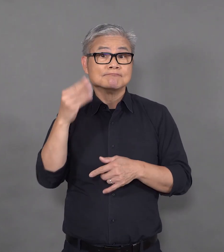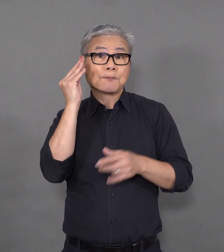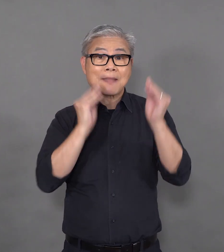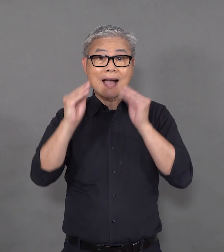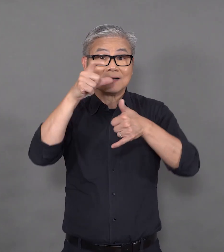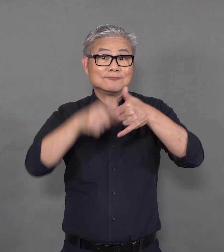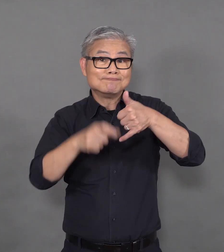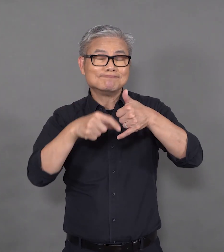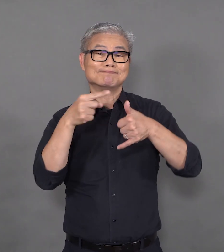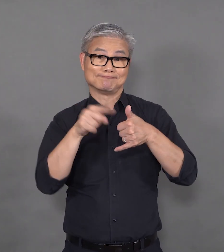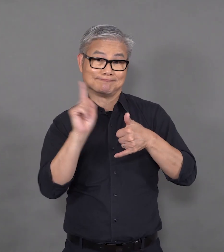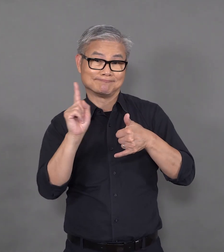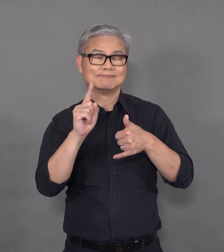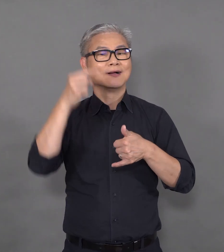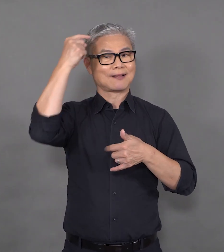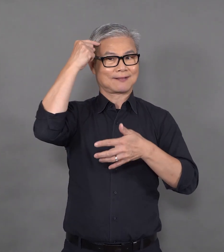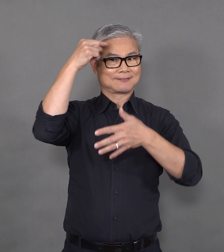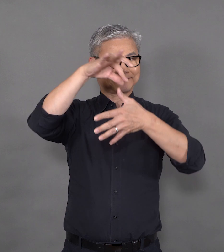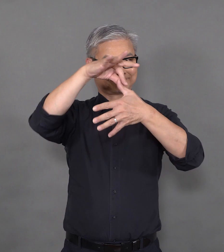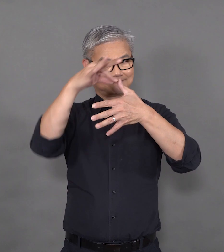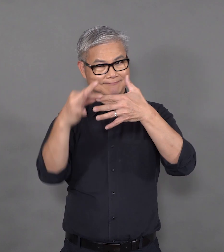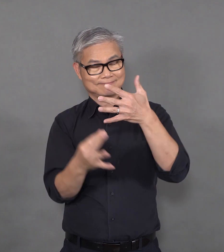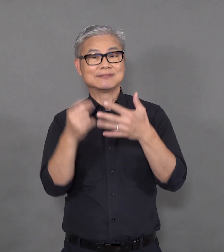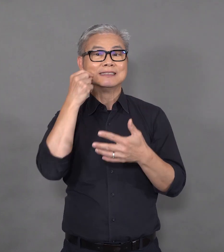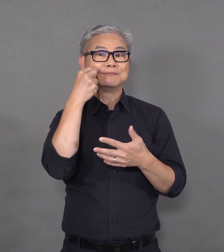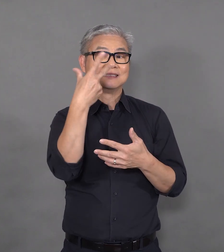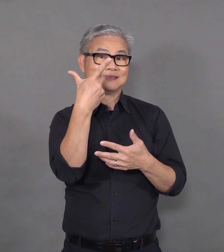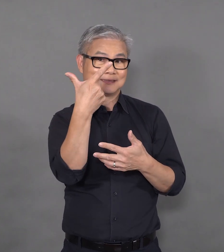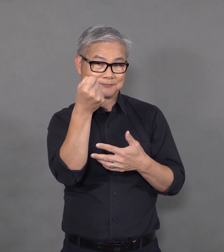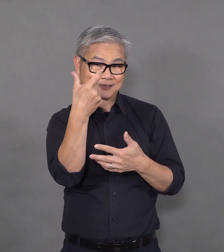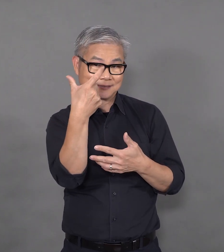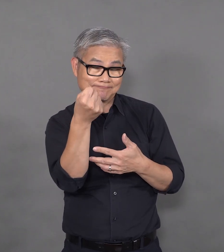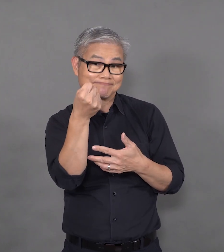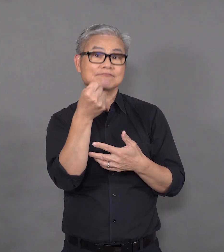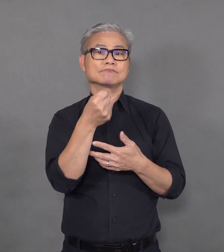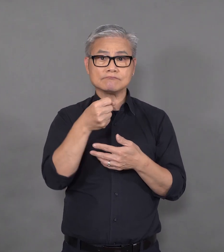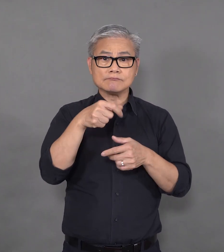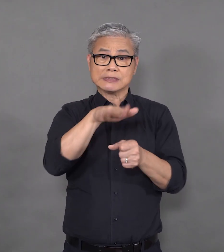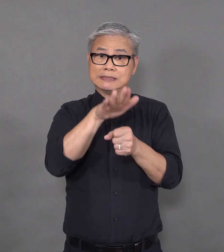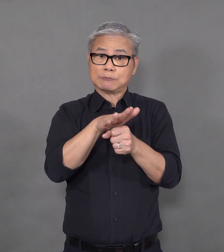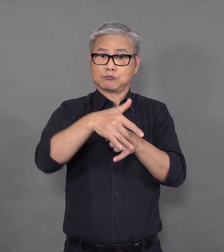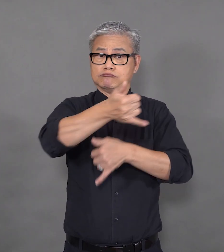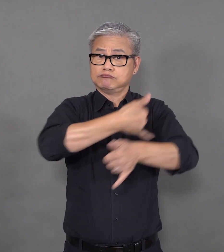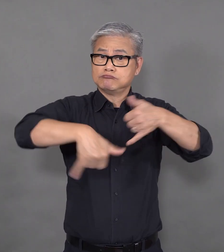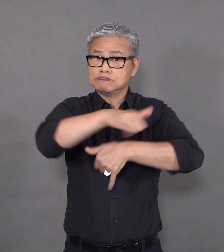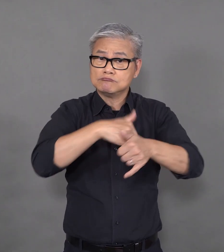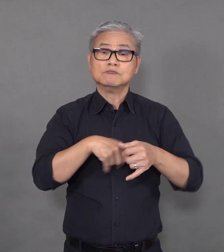其中失智症老婦由80歲的日本演員